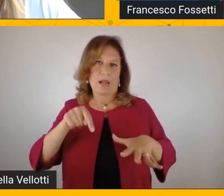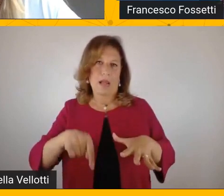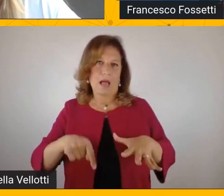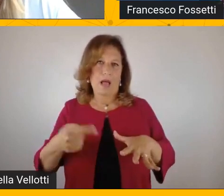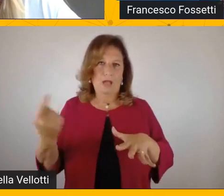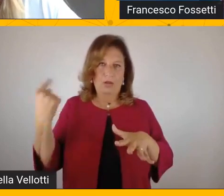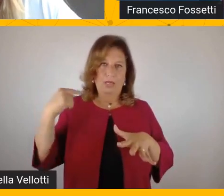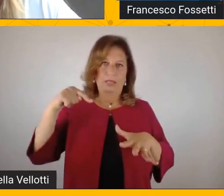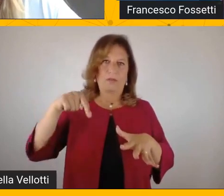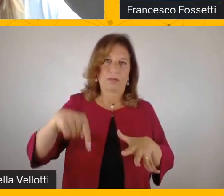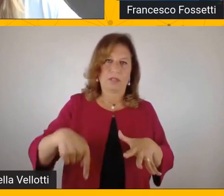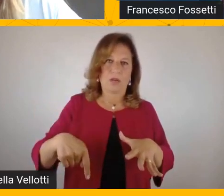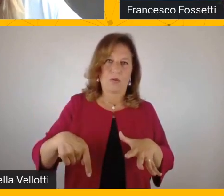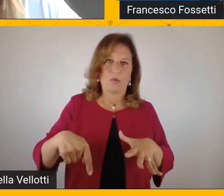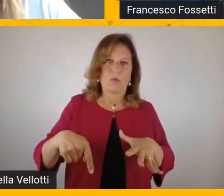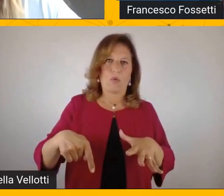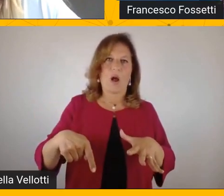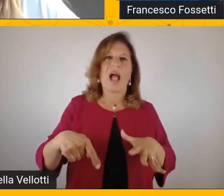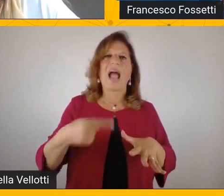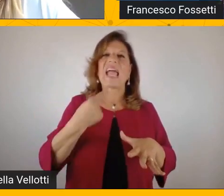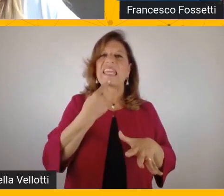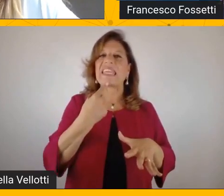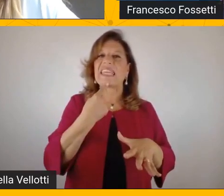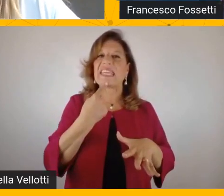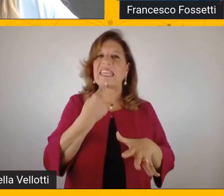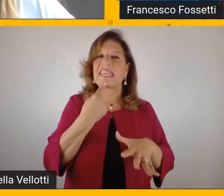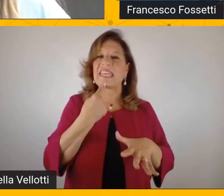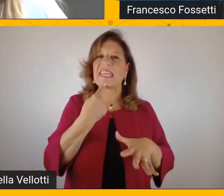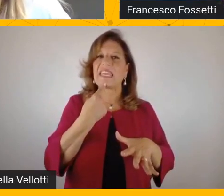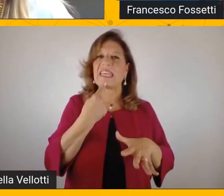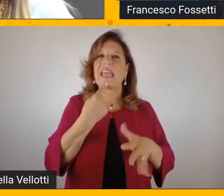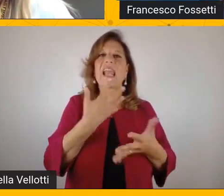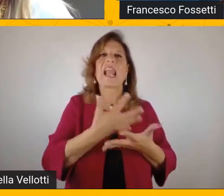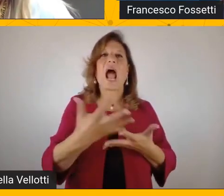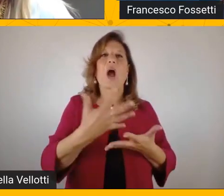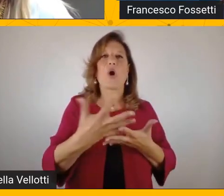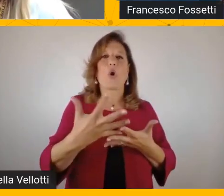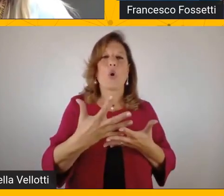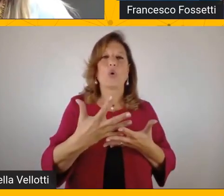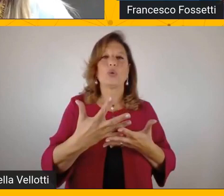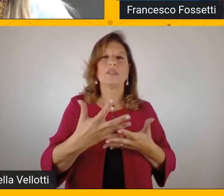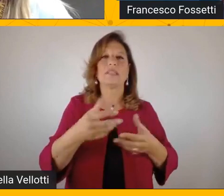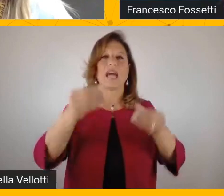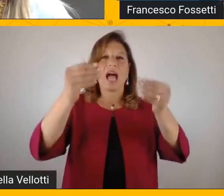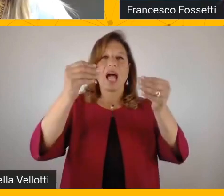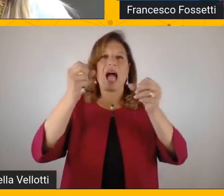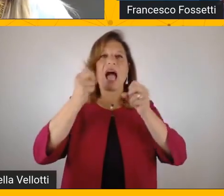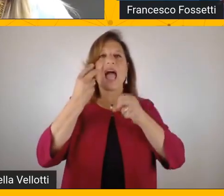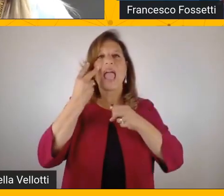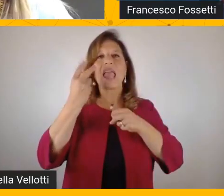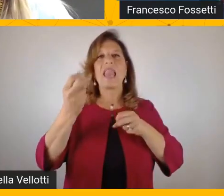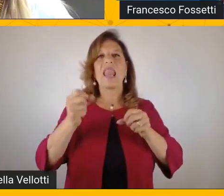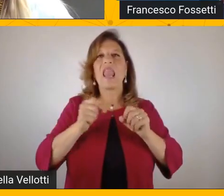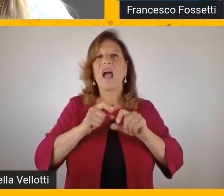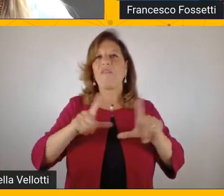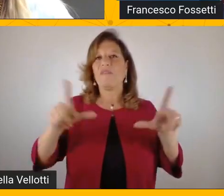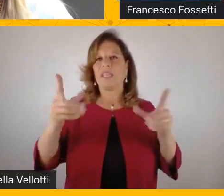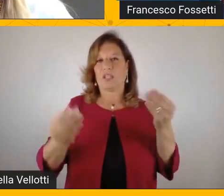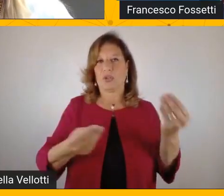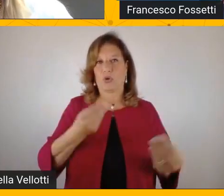nell'altra puntata che in questa di Content Creator quindi di chi il videogioco lo